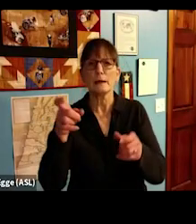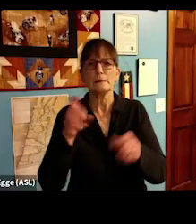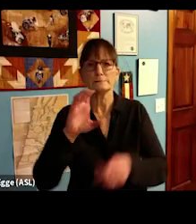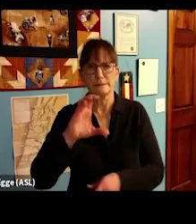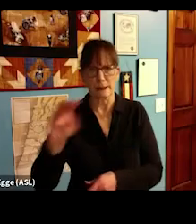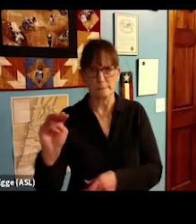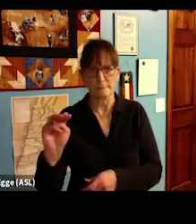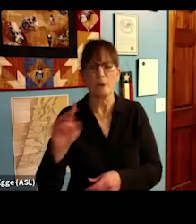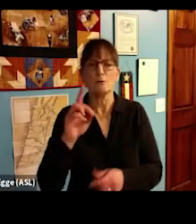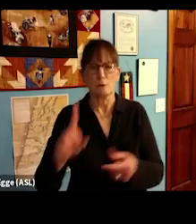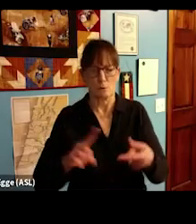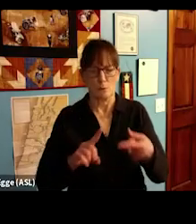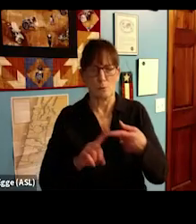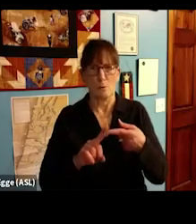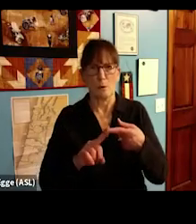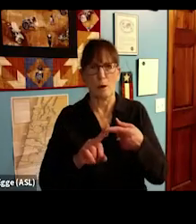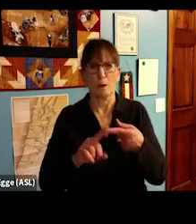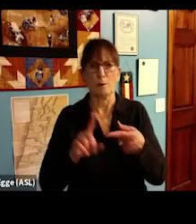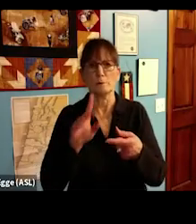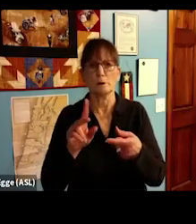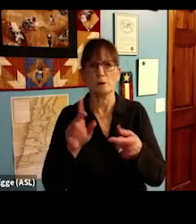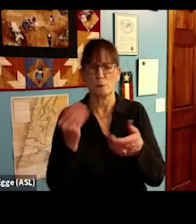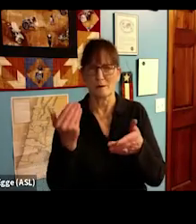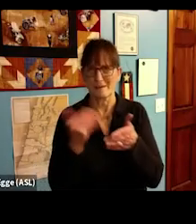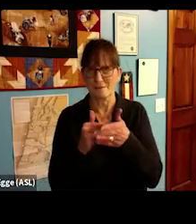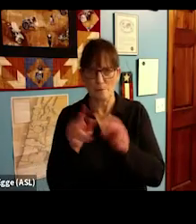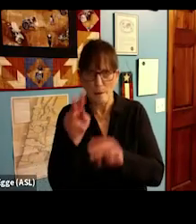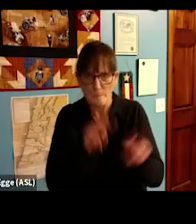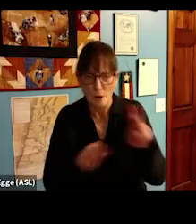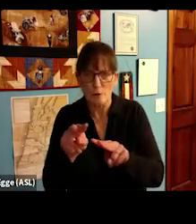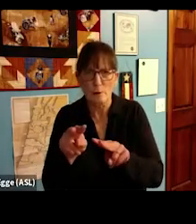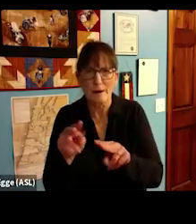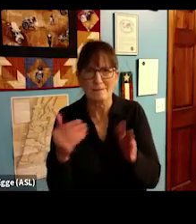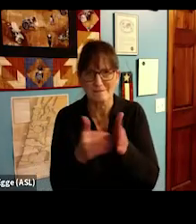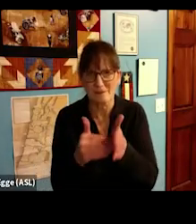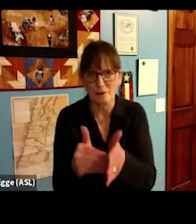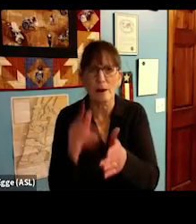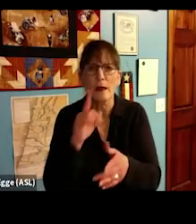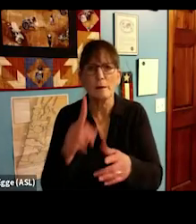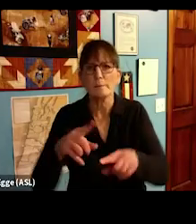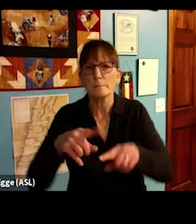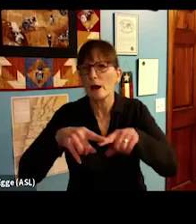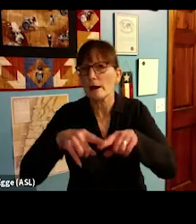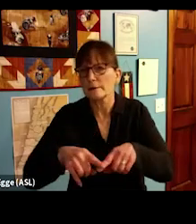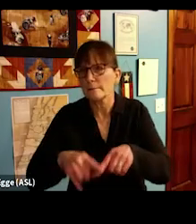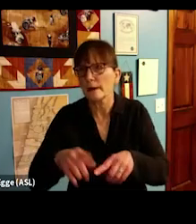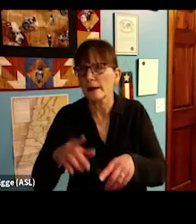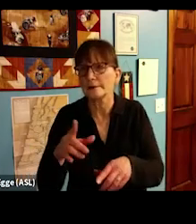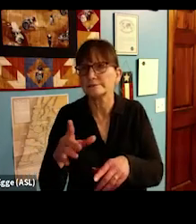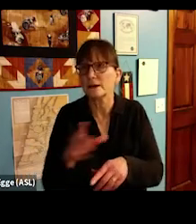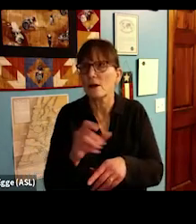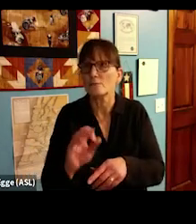Algunas cosas específicas que hacemos de manera diferente porque no solicitamos el pago directo de tarifas. Y por lo tanto, lo completamos de manera diferente